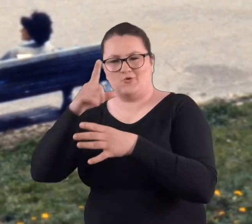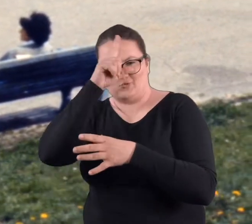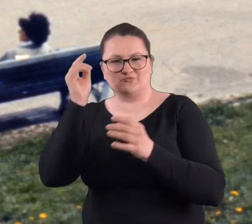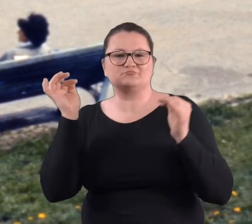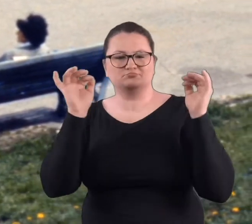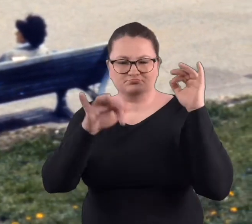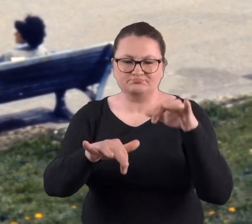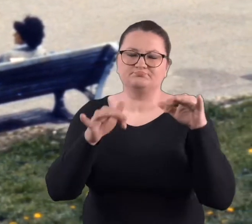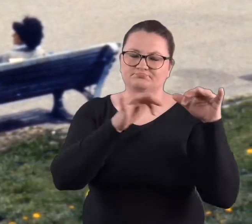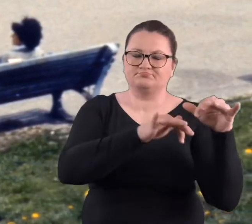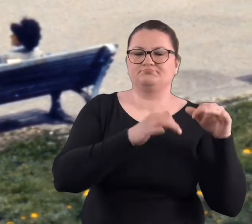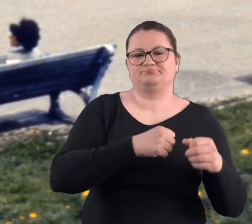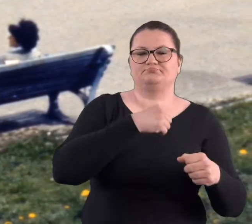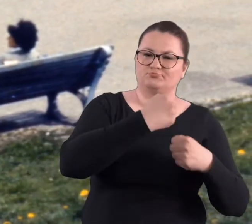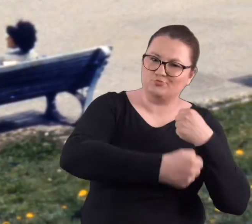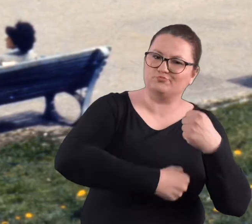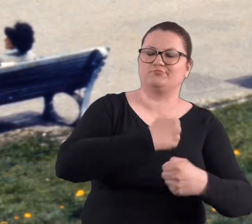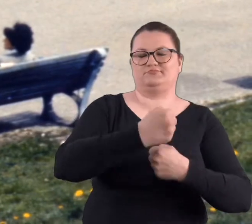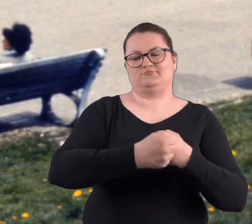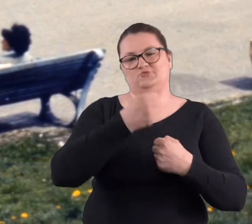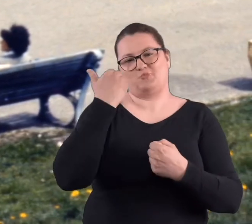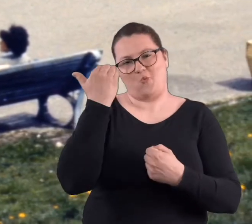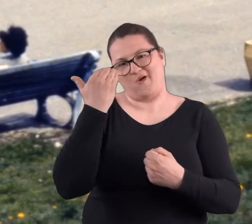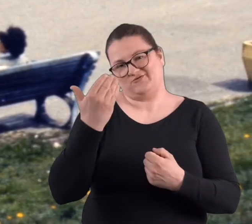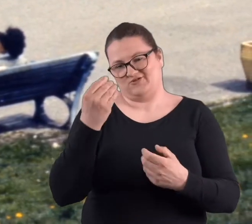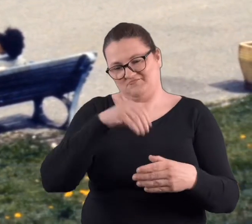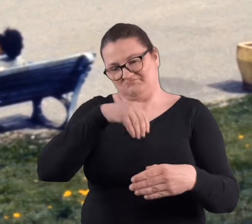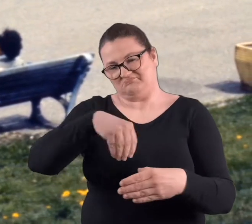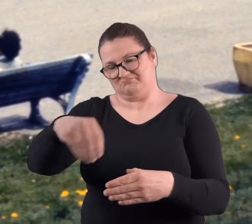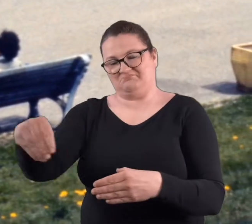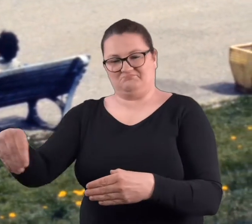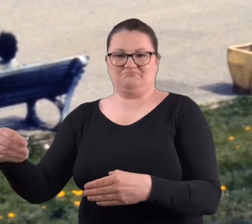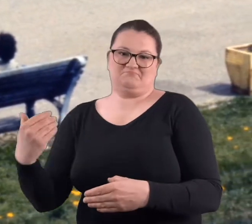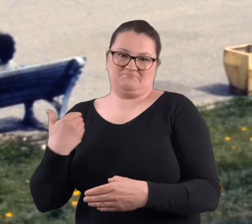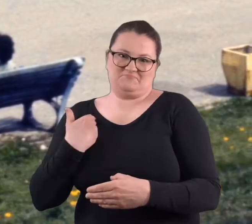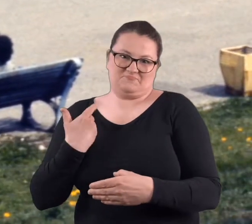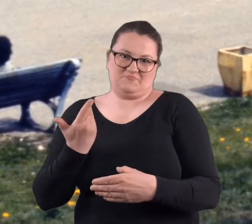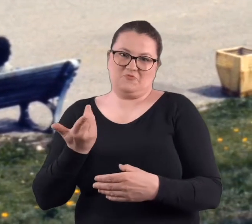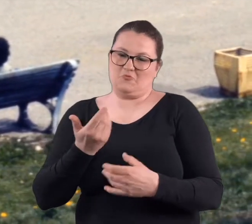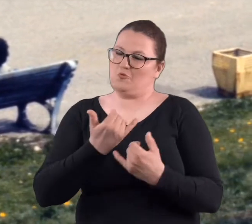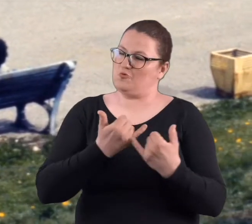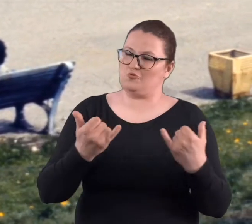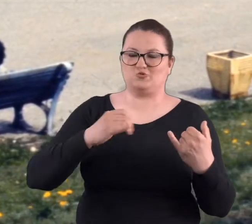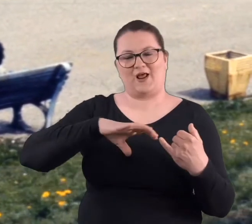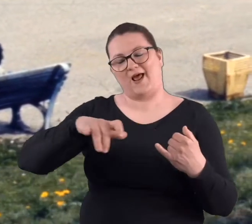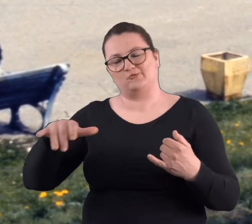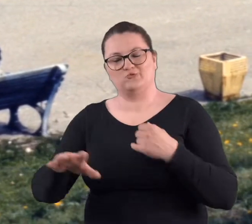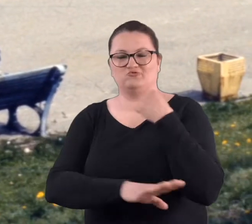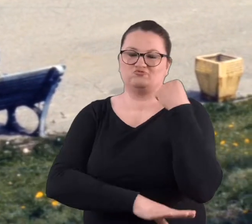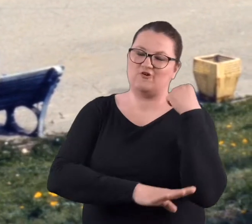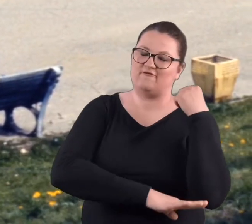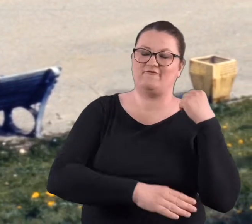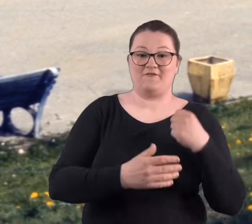tam się pojawiały w celu wykonania tej pracy społecznej, sadziły te różne różne gatunki.